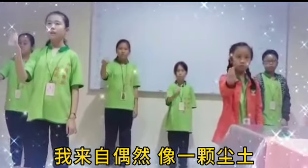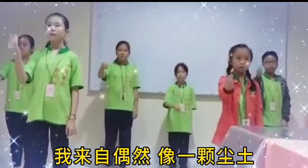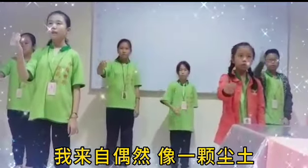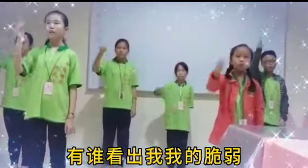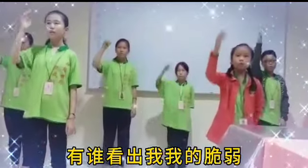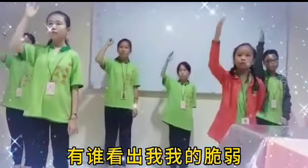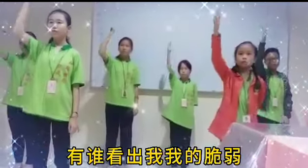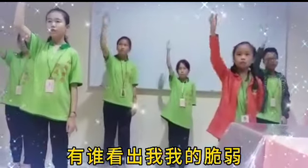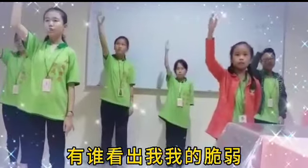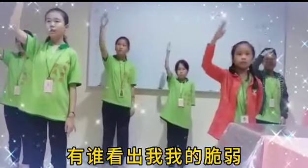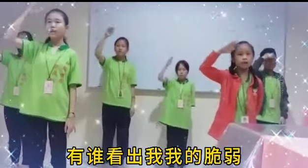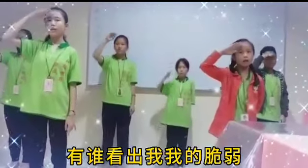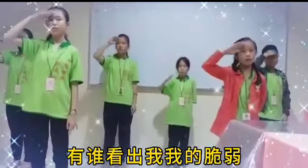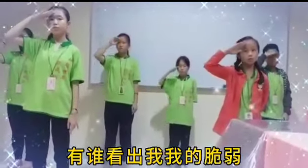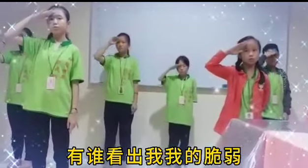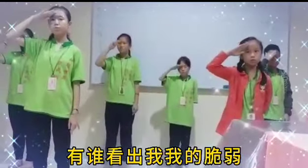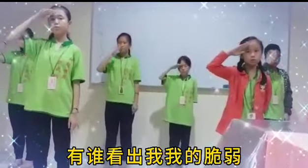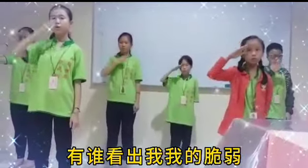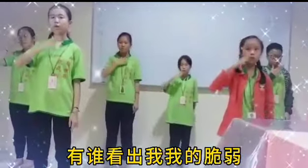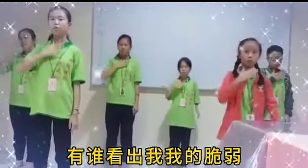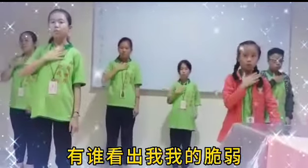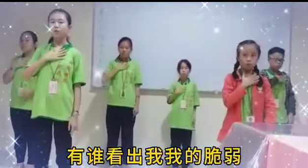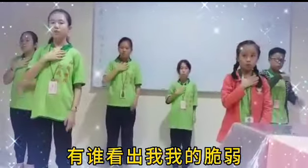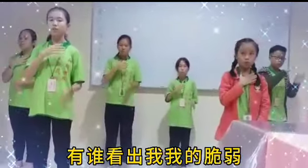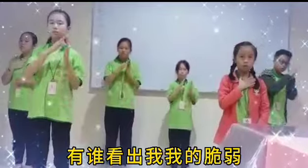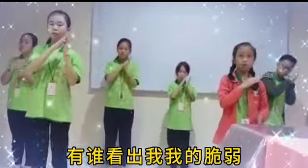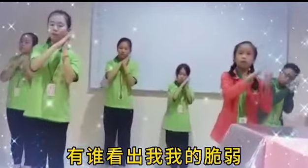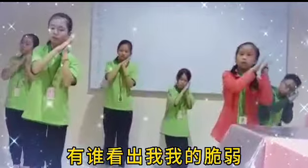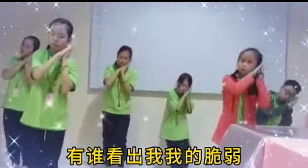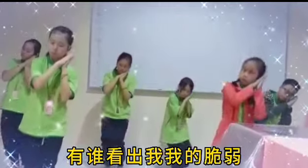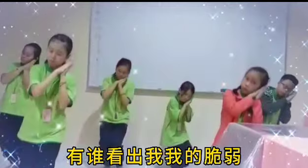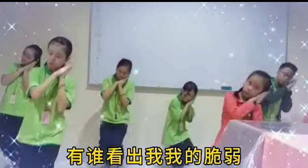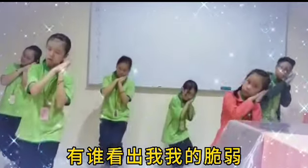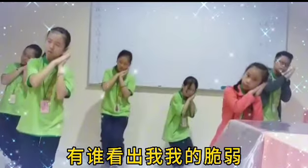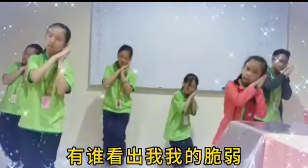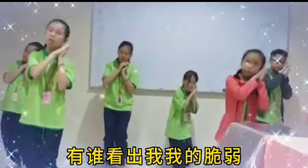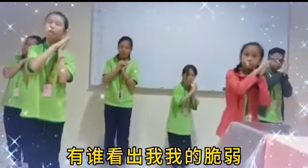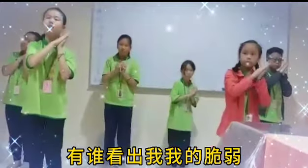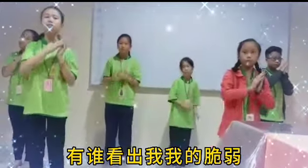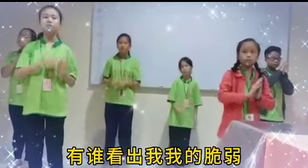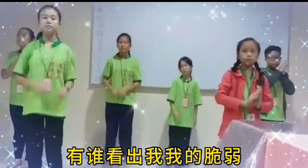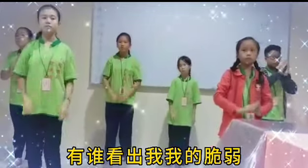有谁看出我的脆弱